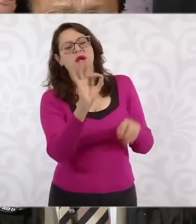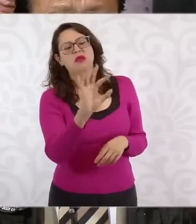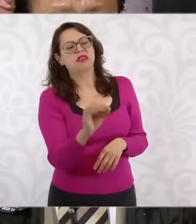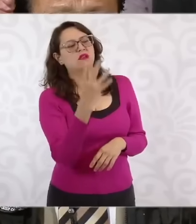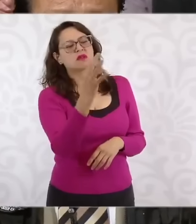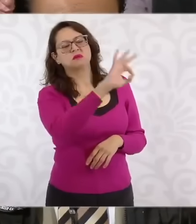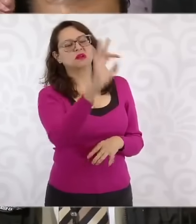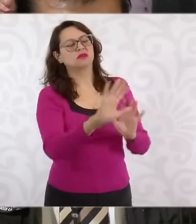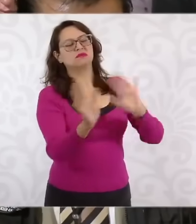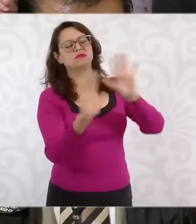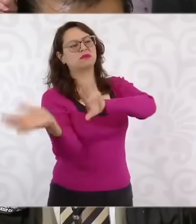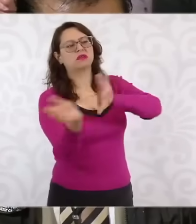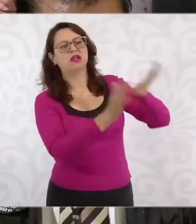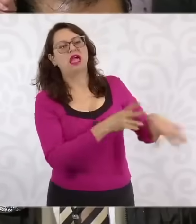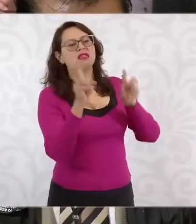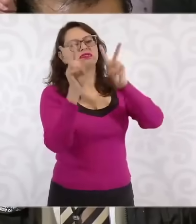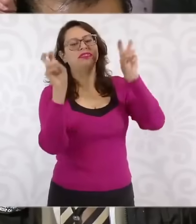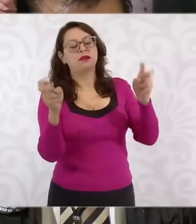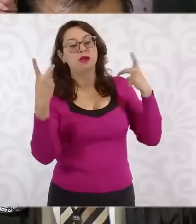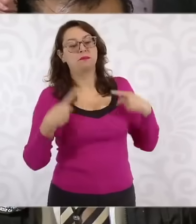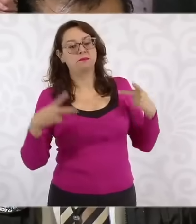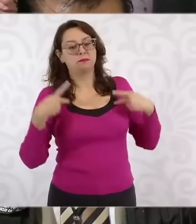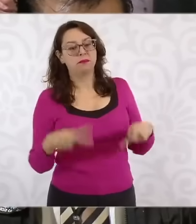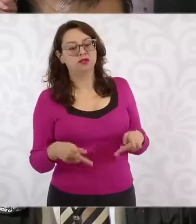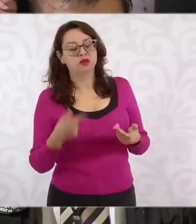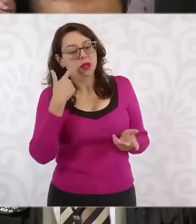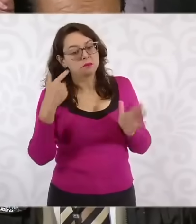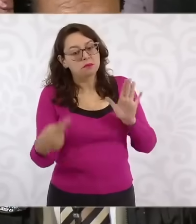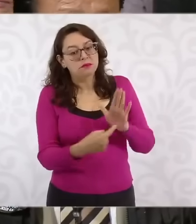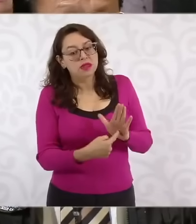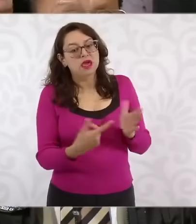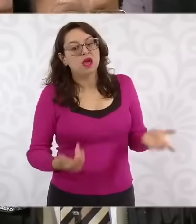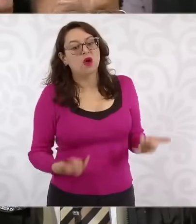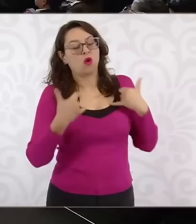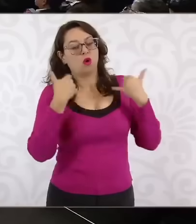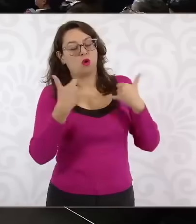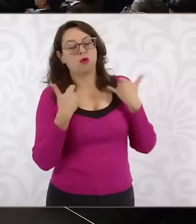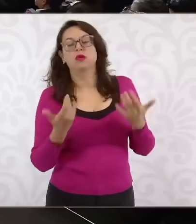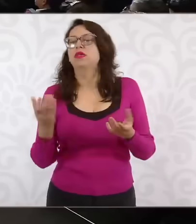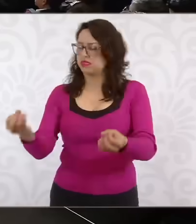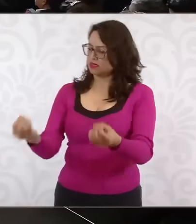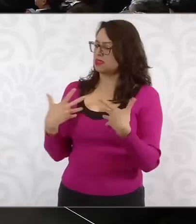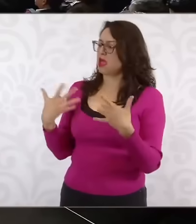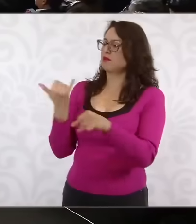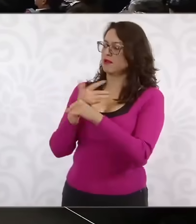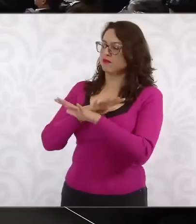estas personas porque incluso mire estos muchachos los de Mazatlán si nos lo pasas con todo gusto